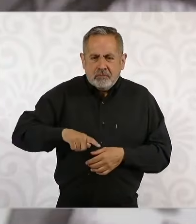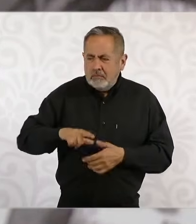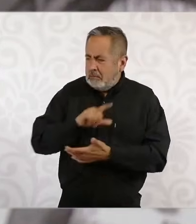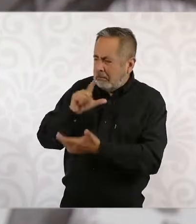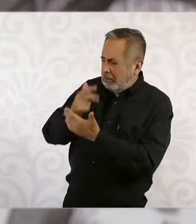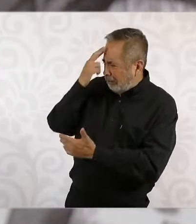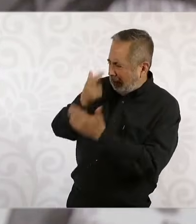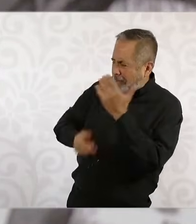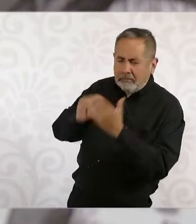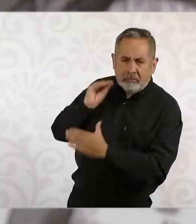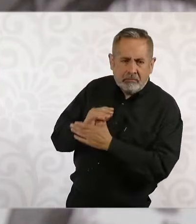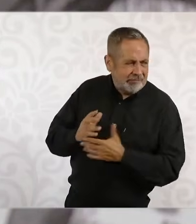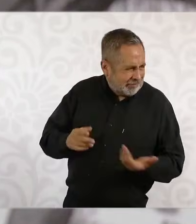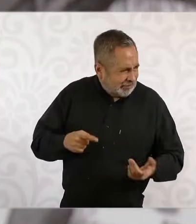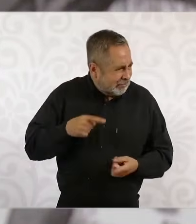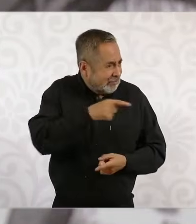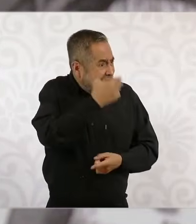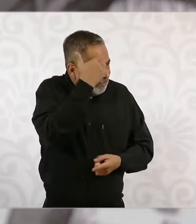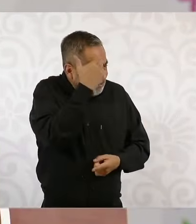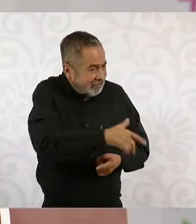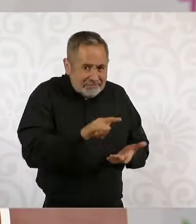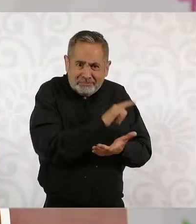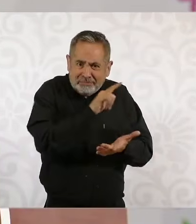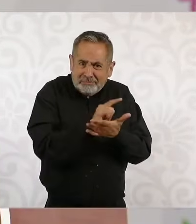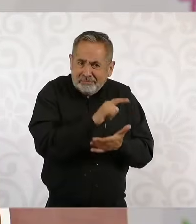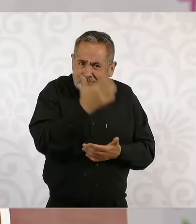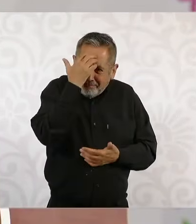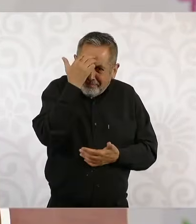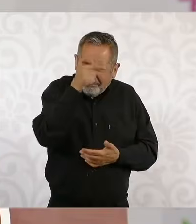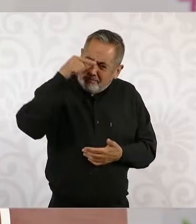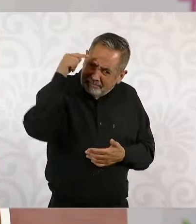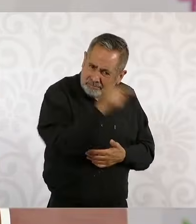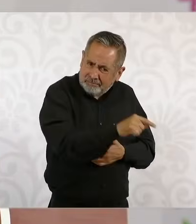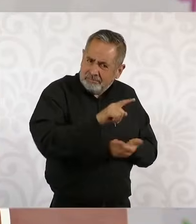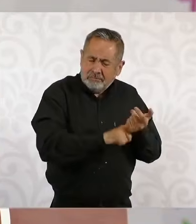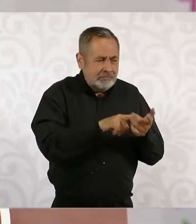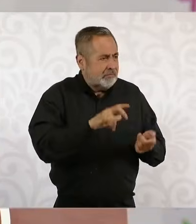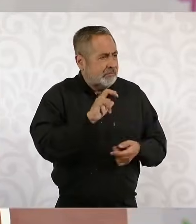porque ellos conocen la ley. Es decir, sobre todo es a las autoridades mexicanas y con la